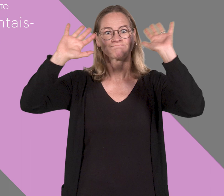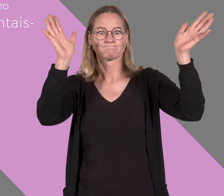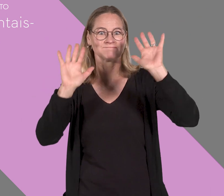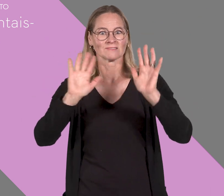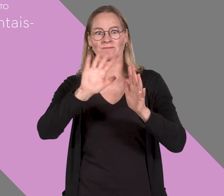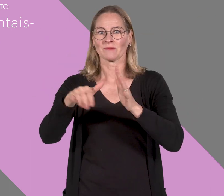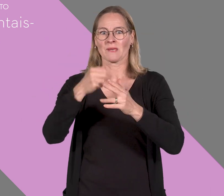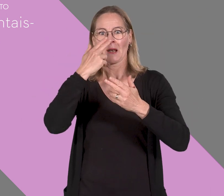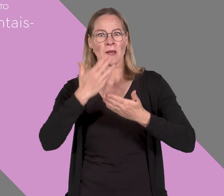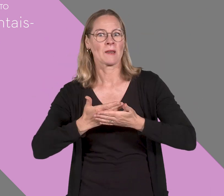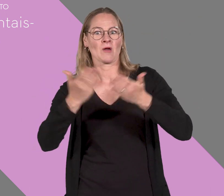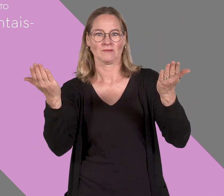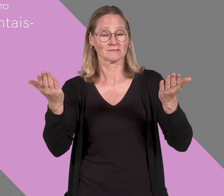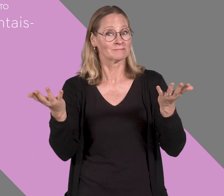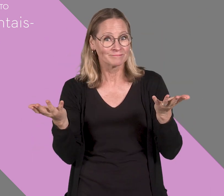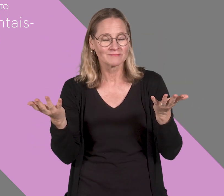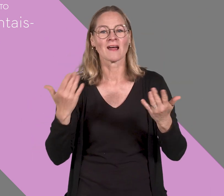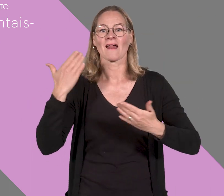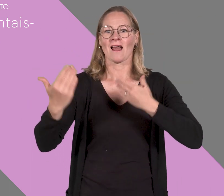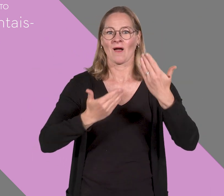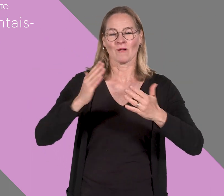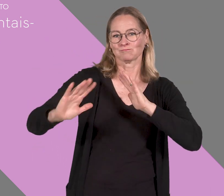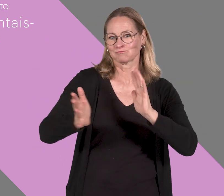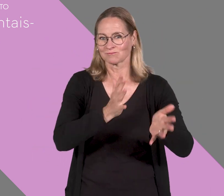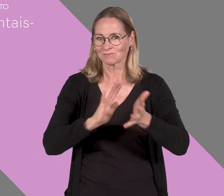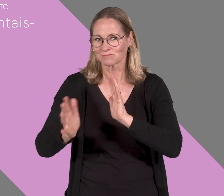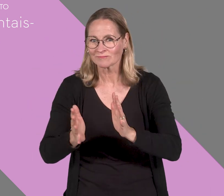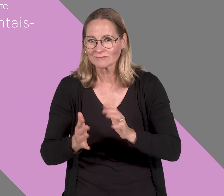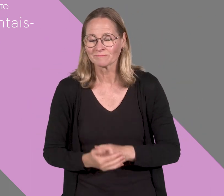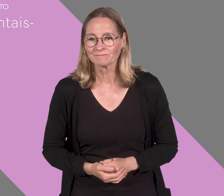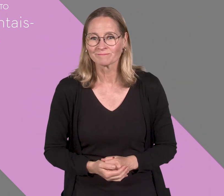viittomakieliä näkyväksi viittomalla lauluja ja Kuurojen Liiton teesejä -